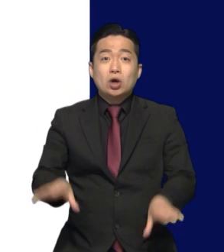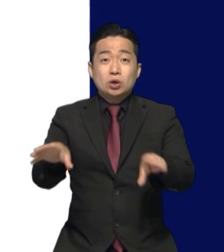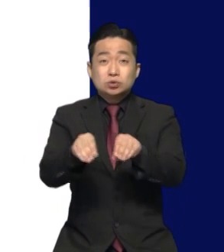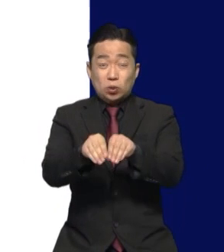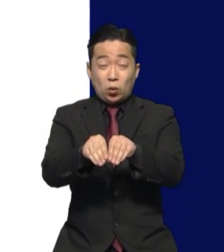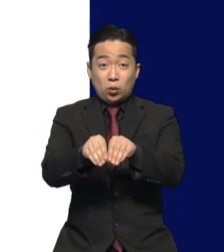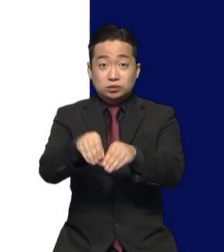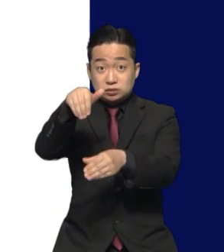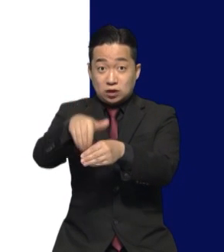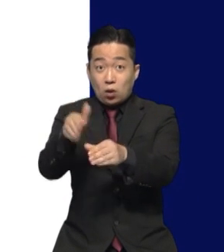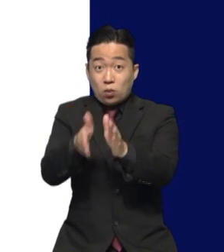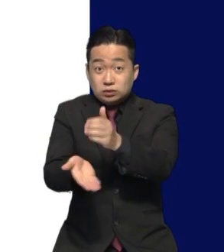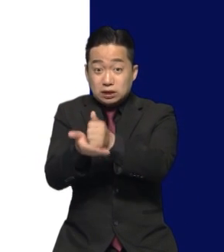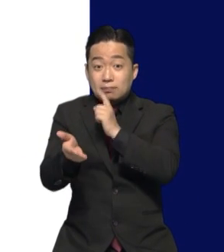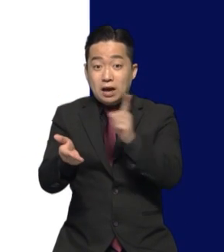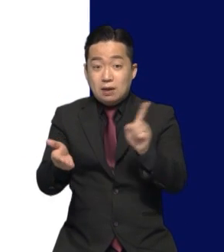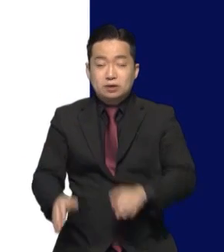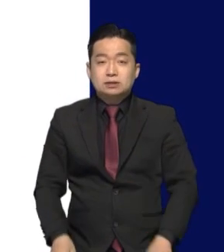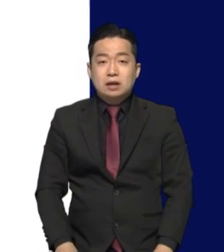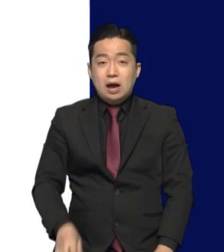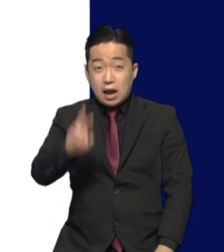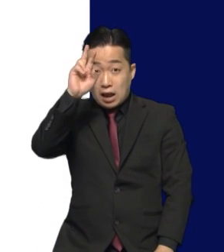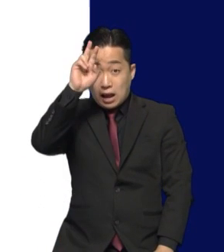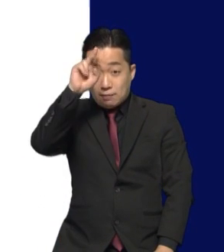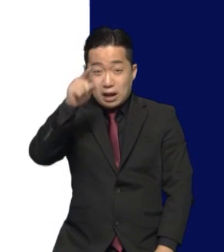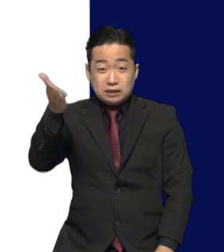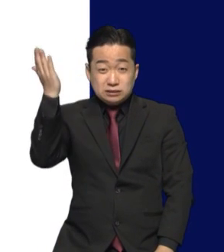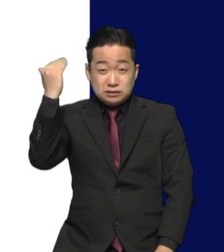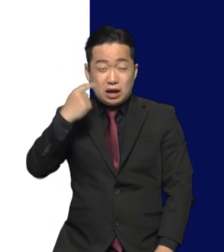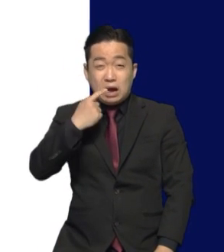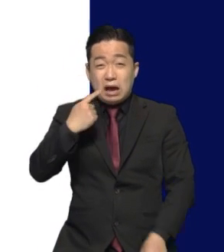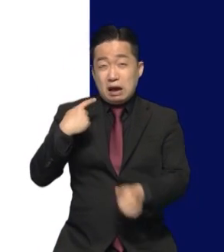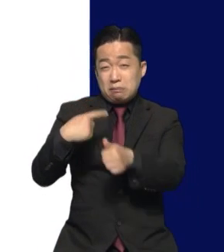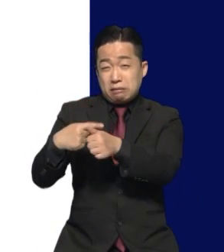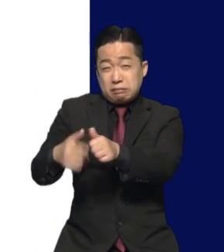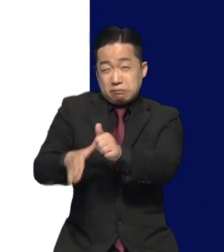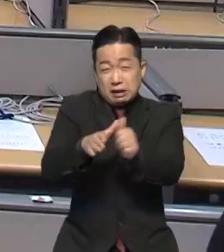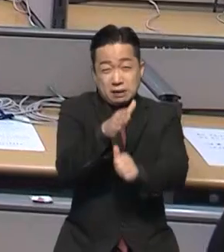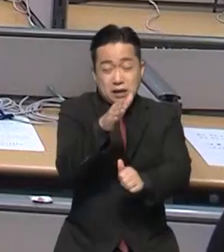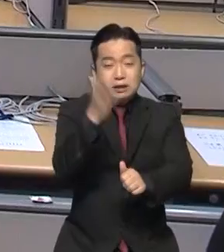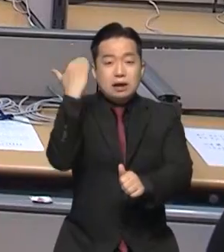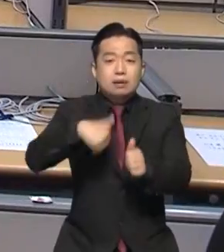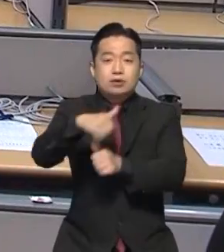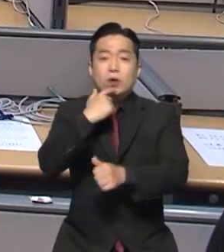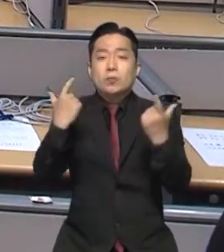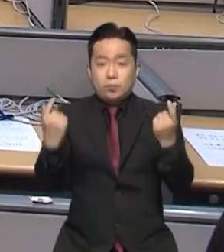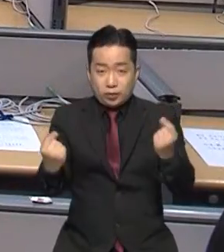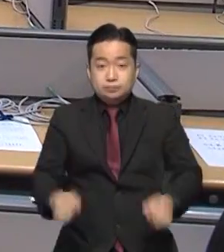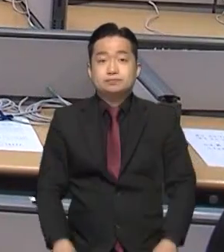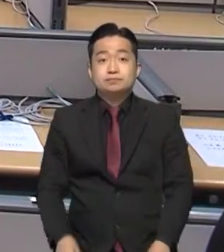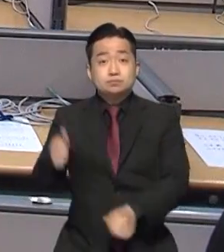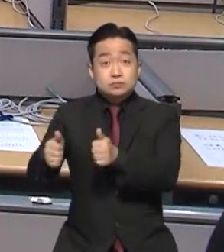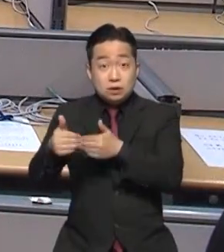파문을 언급하며 진박 감별사들이 칼춤을 추던 때와 똑같다고 쏘아붙였습니다. 경선 과정에서 제기된 당협위원장들의